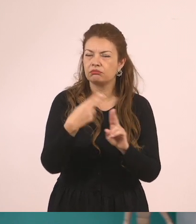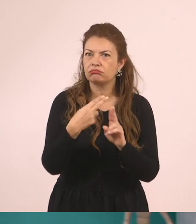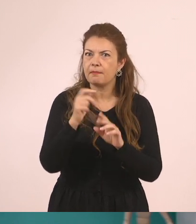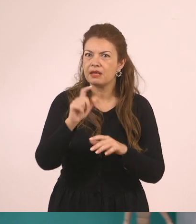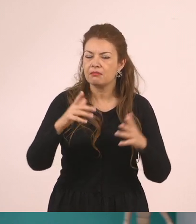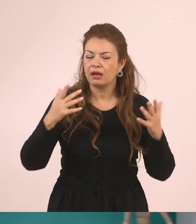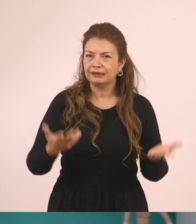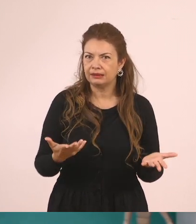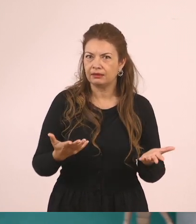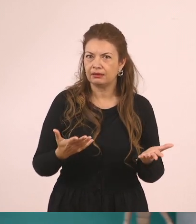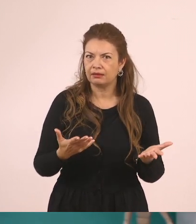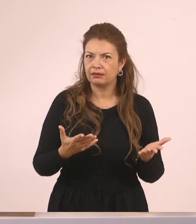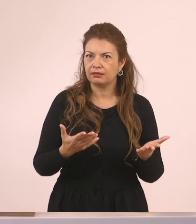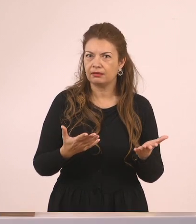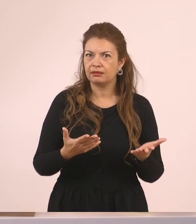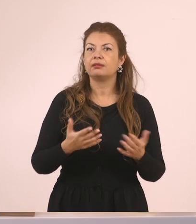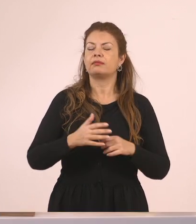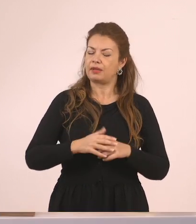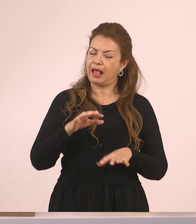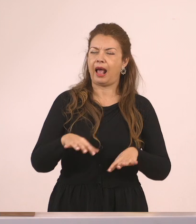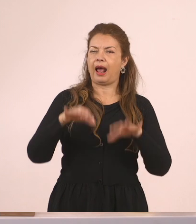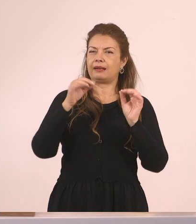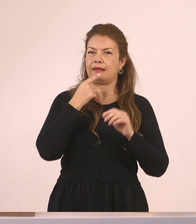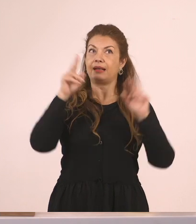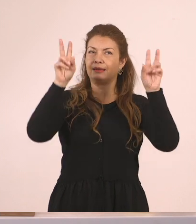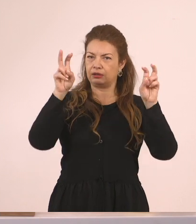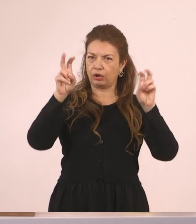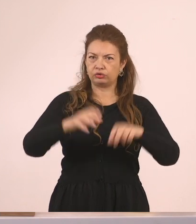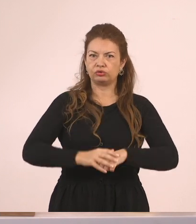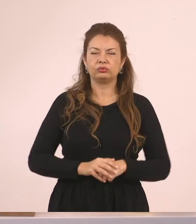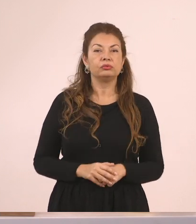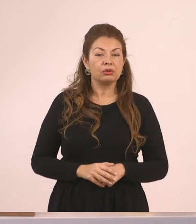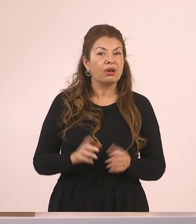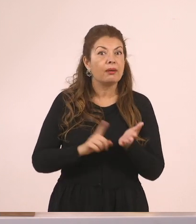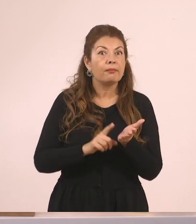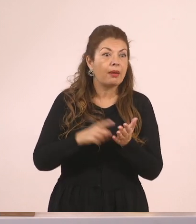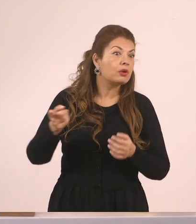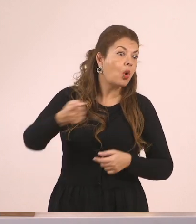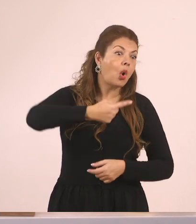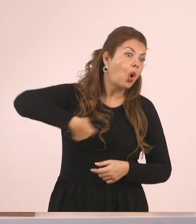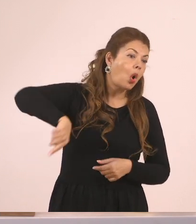Και ποιο είναι αυτό το μήνυμα; Το λέει απ' την αρχή κιόλας. Από τον τίτλο. Ότι πρέπει να ανακυκλώνουμε.